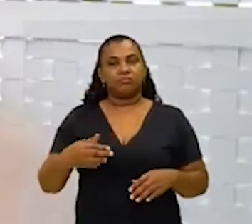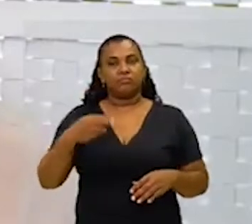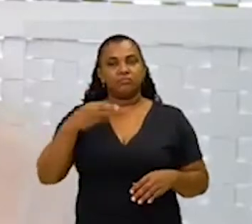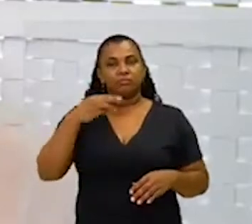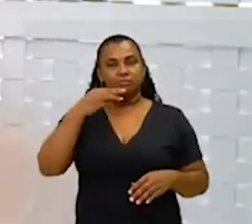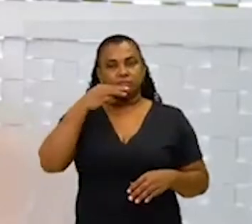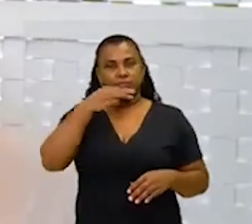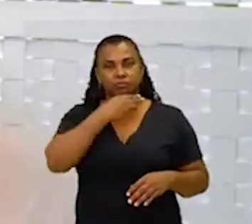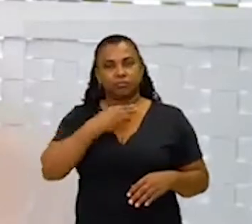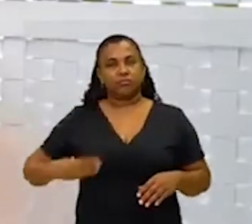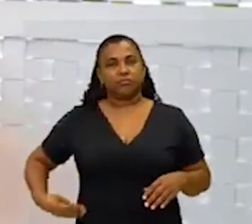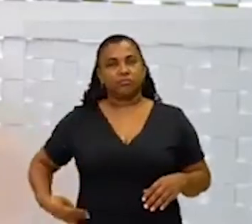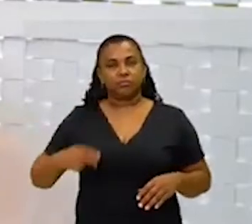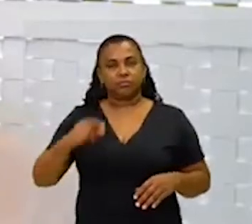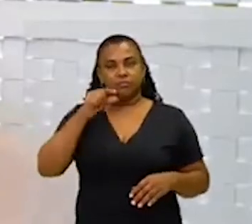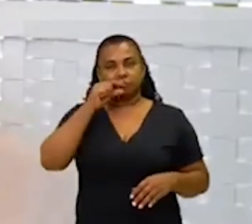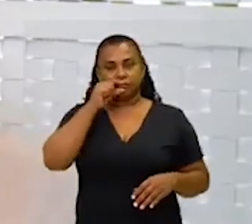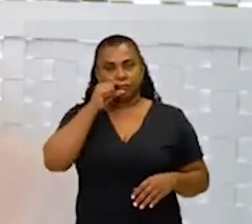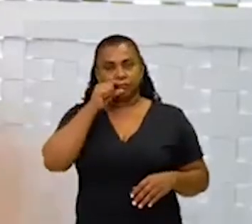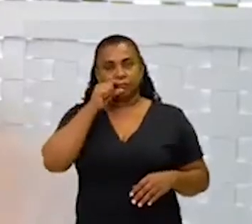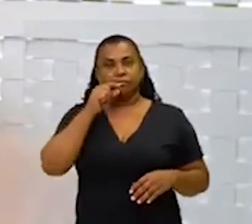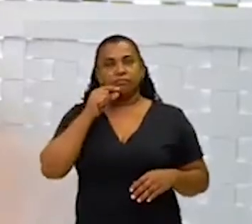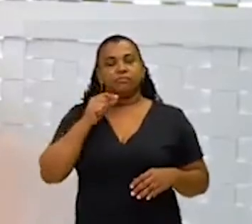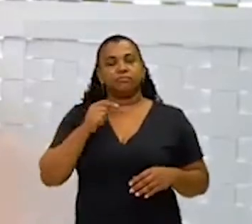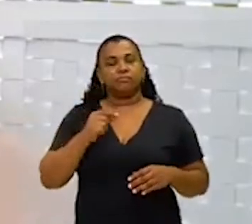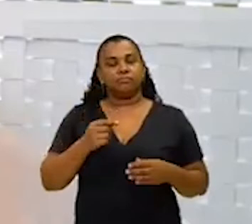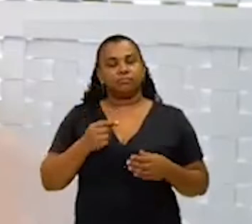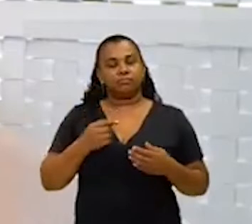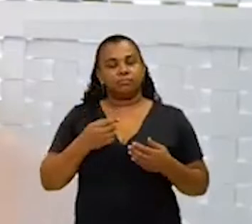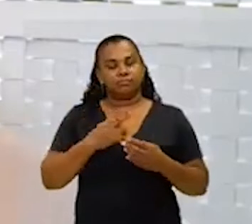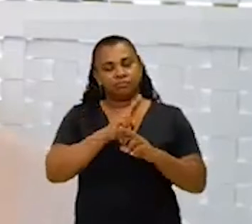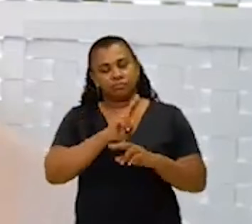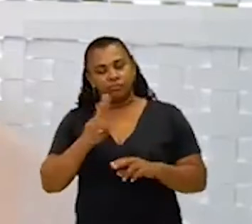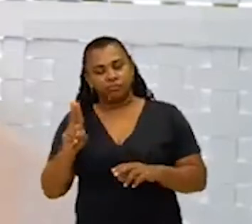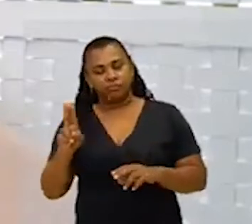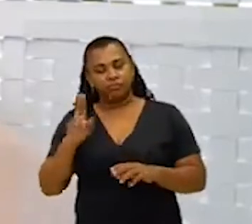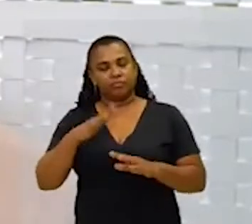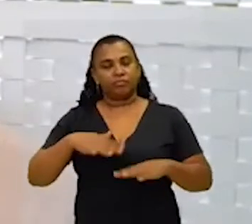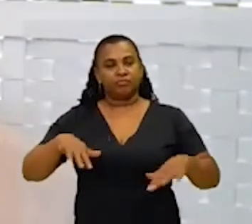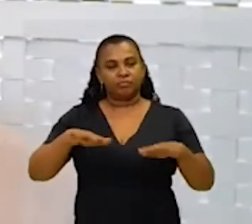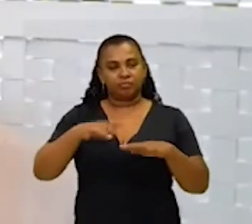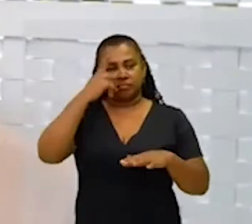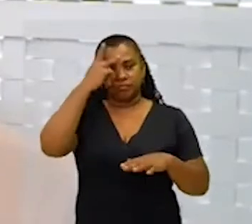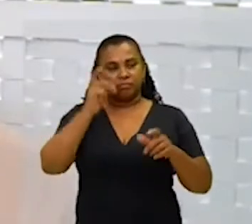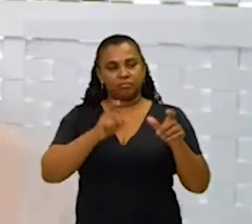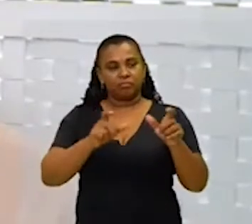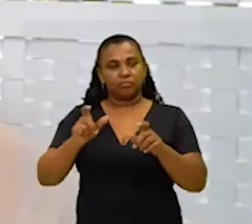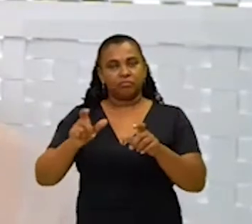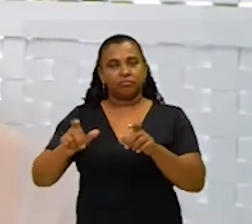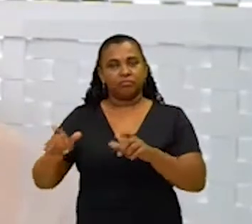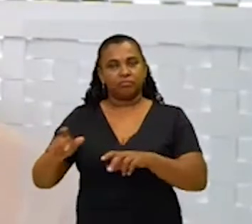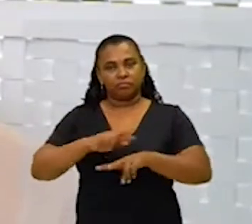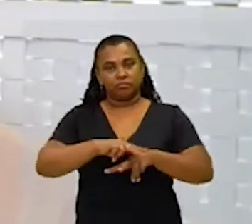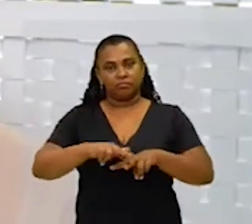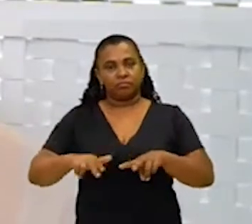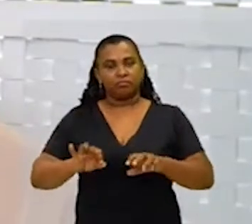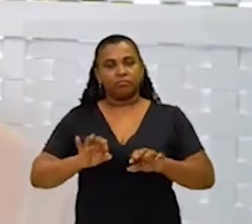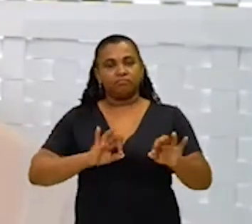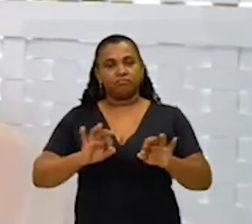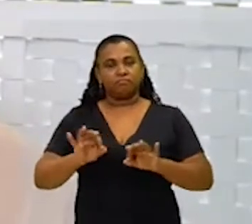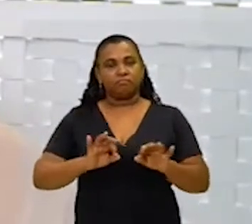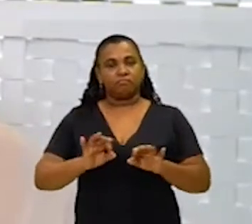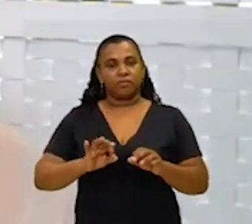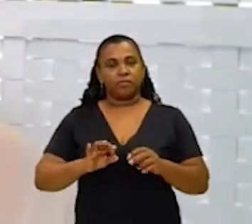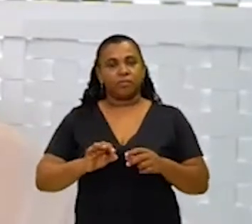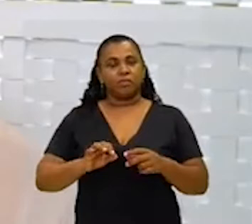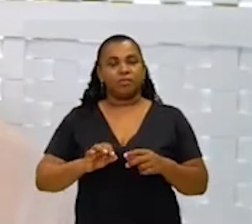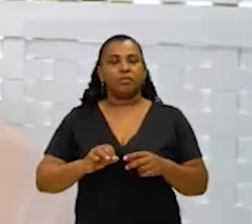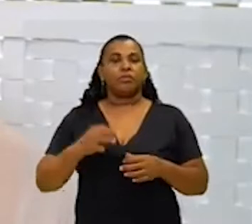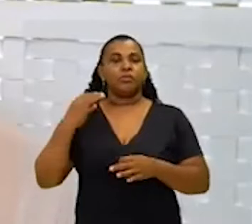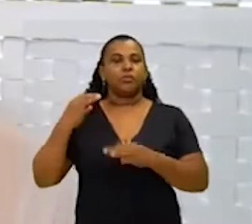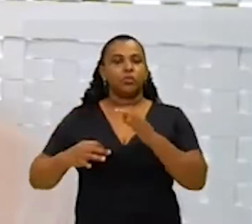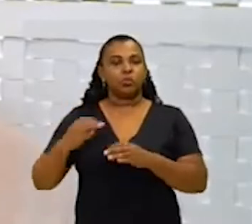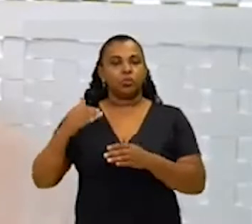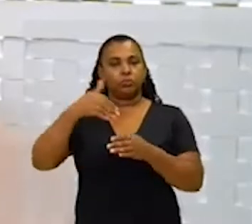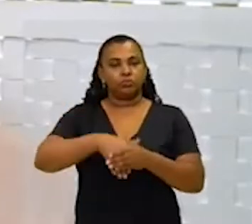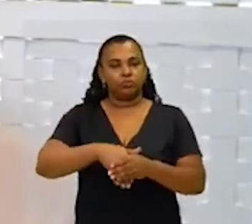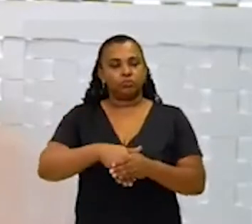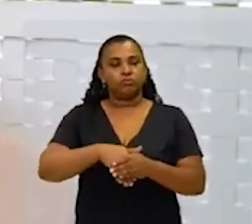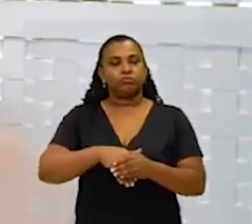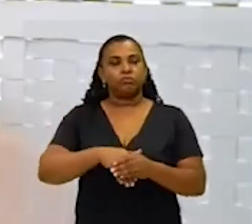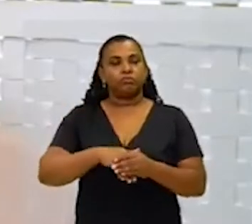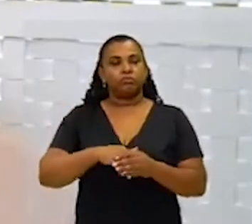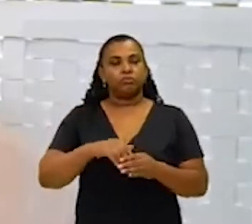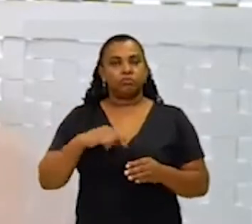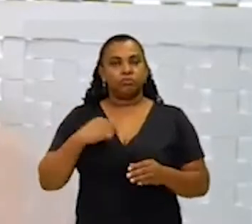que em nome de Dores todas as pessoas do ipasem a justiça eleitoral eu comprei junto ao grupo